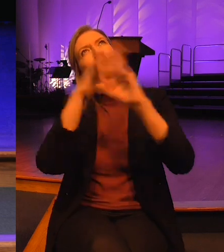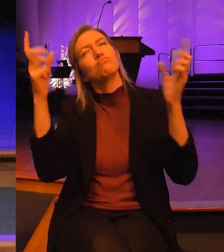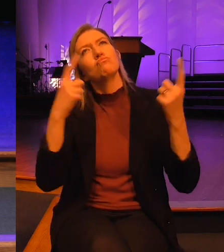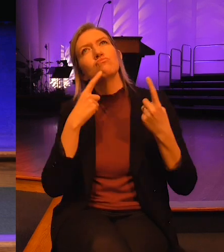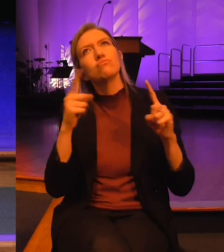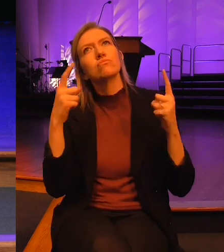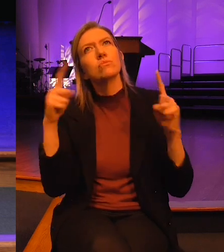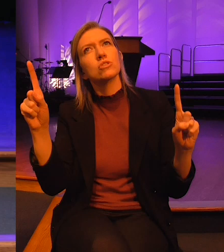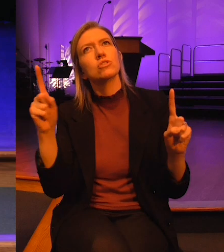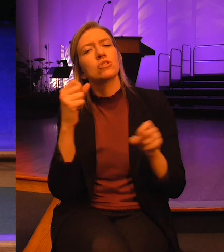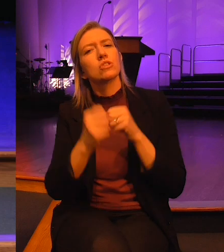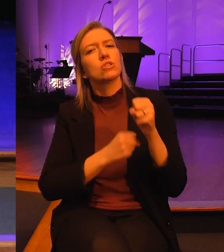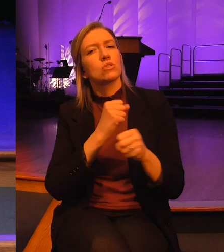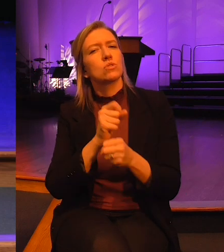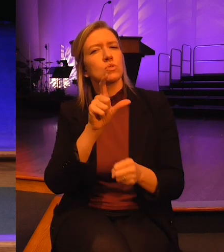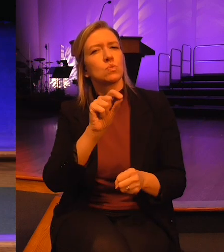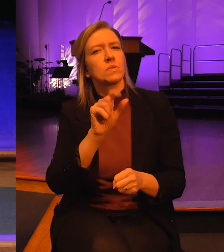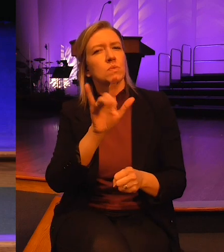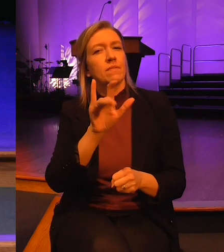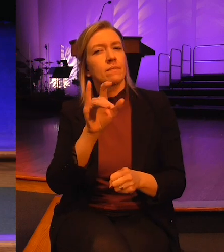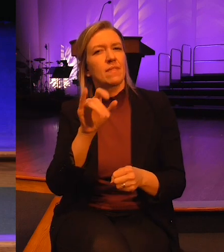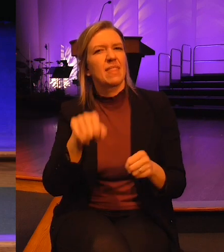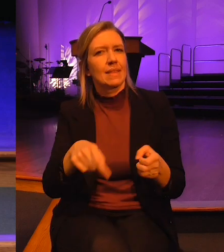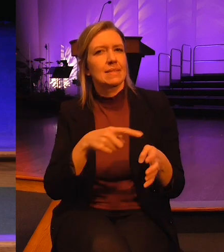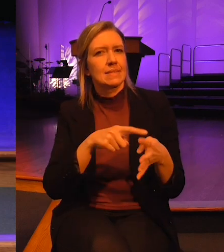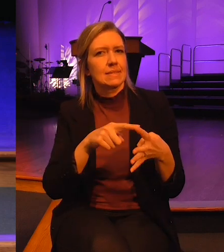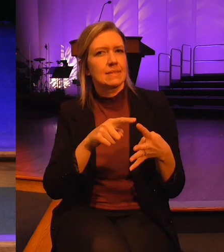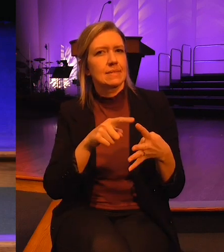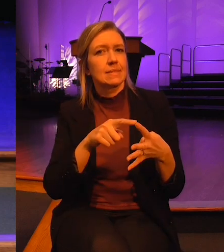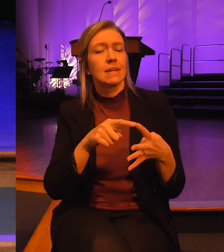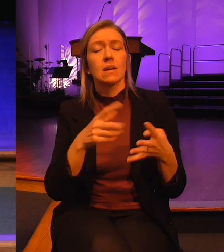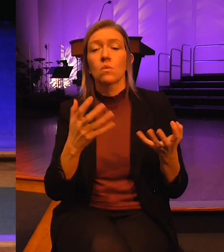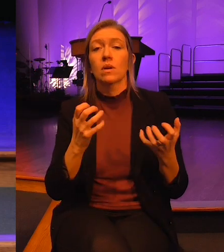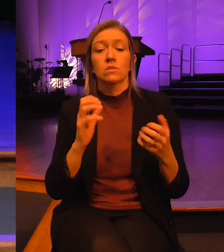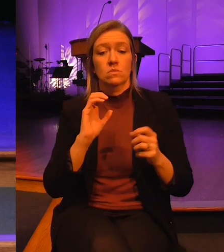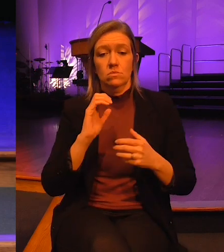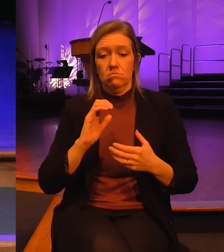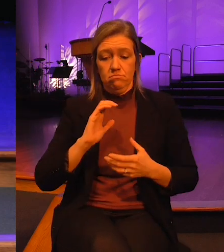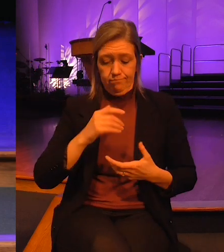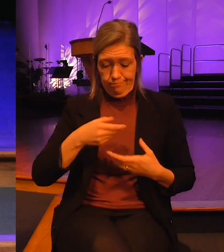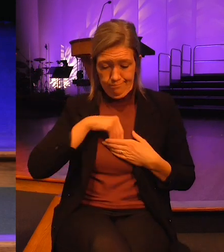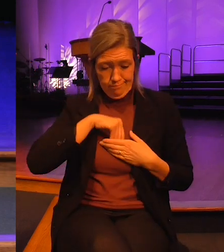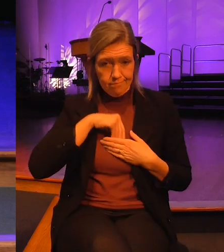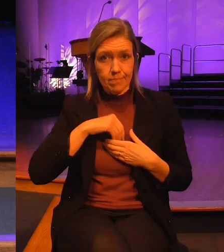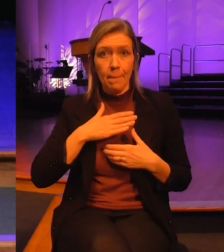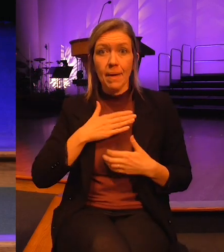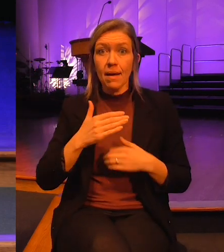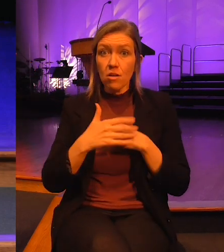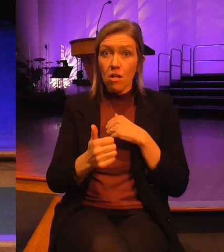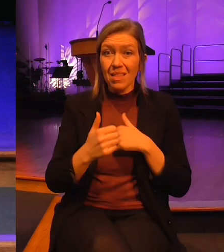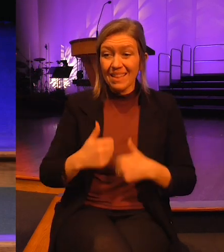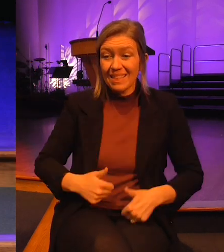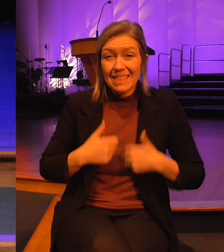mí, quiero encarna mi vocación y vívela, así que quiero hablar más,